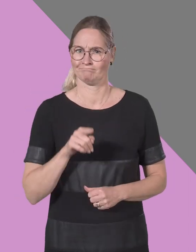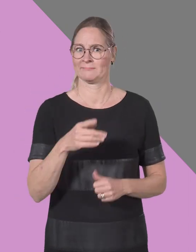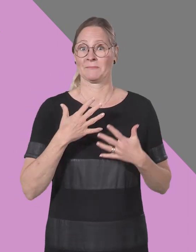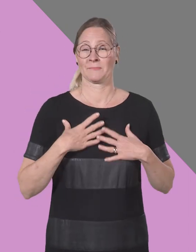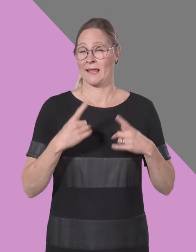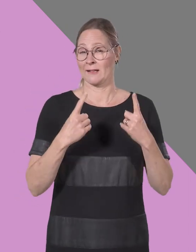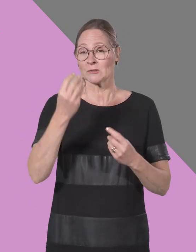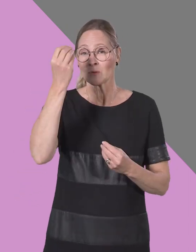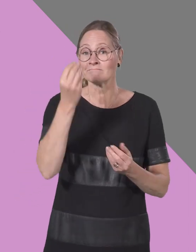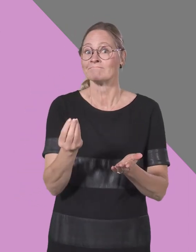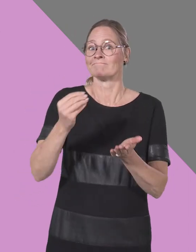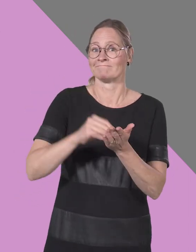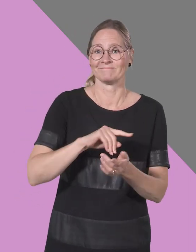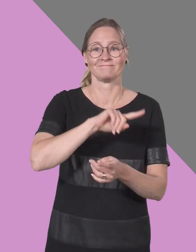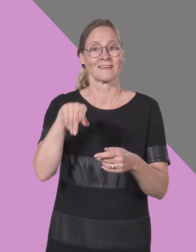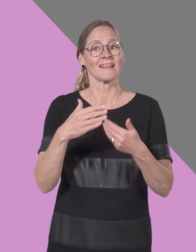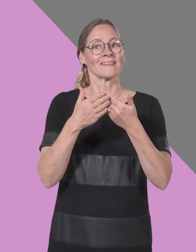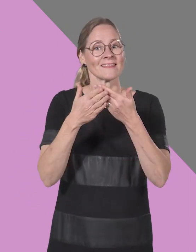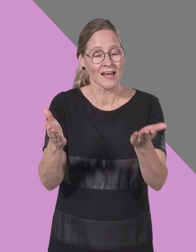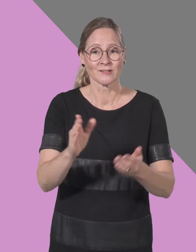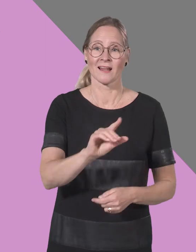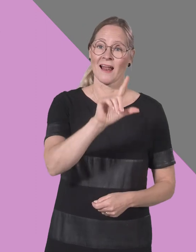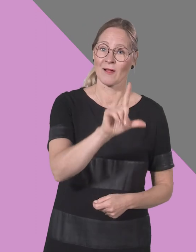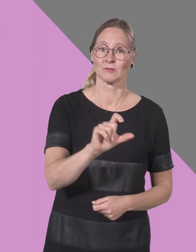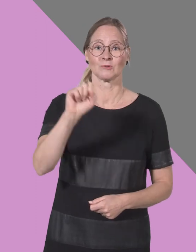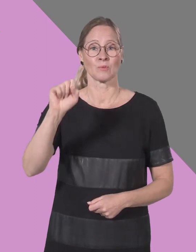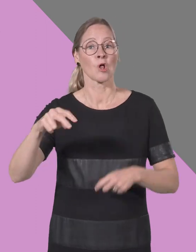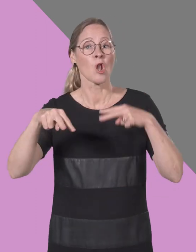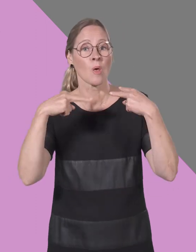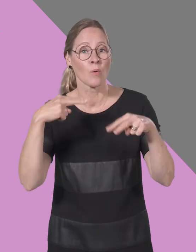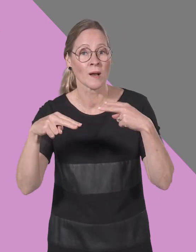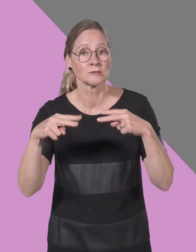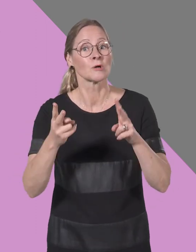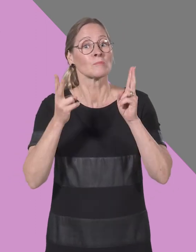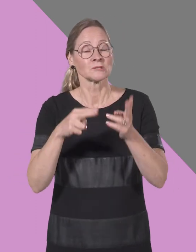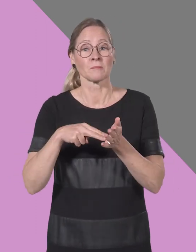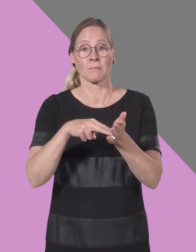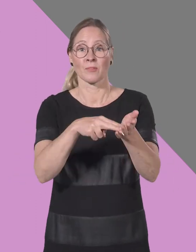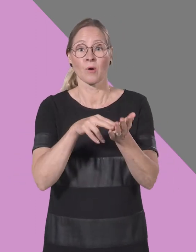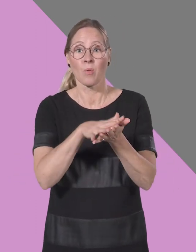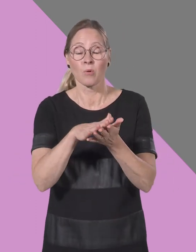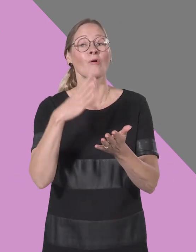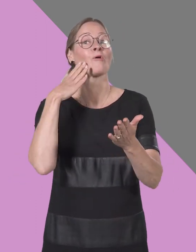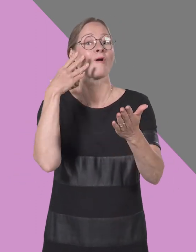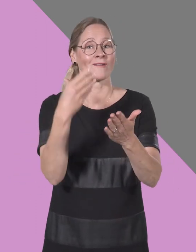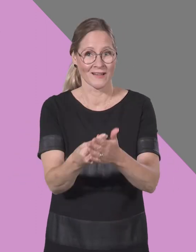Mielenkiintoisen kurssin lisäksi tarjoamme lauantain ja sunnuntain lounaat - sekä korvaamme matkakulut.